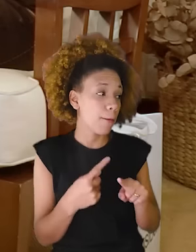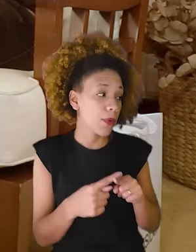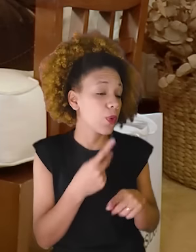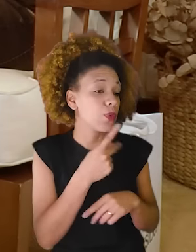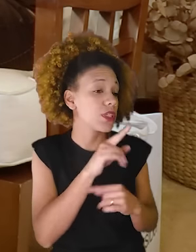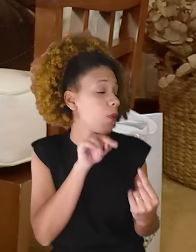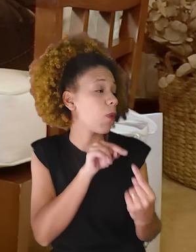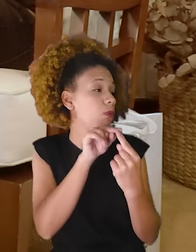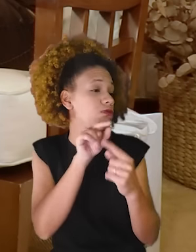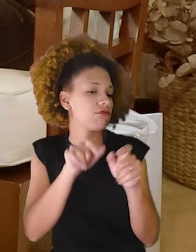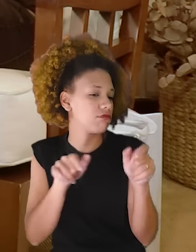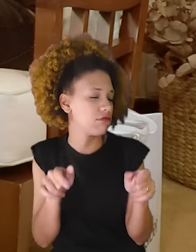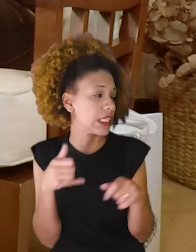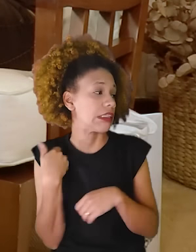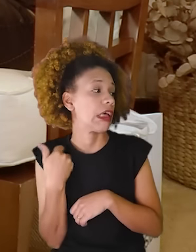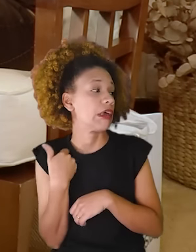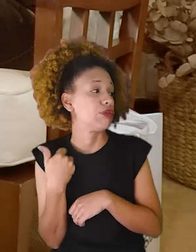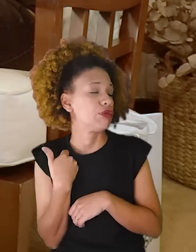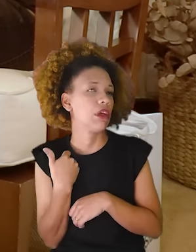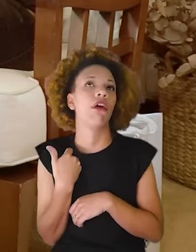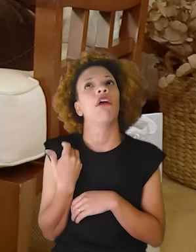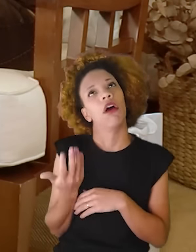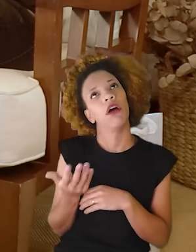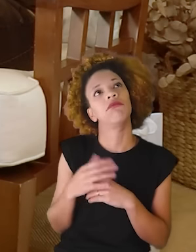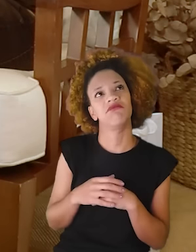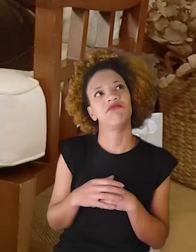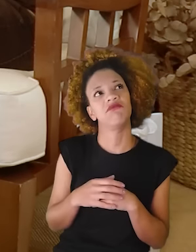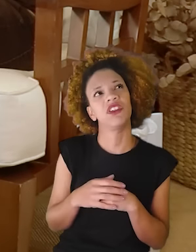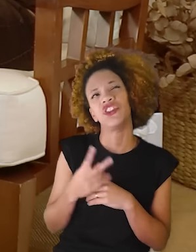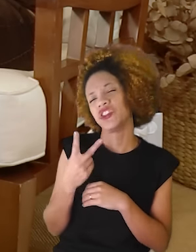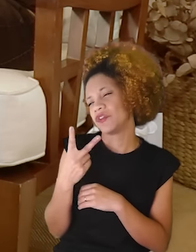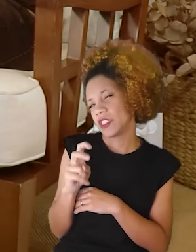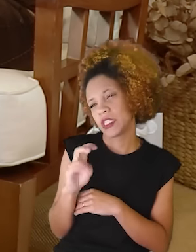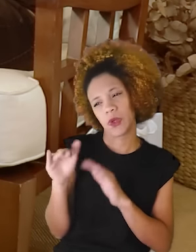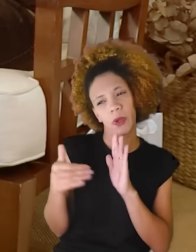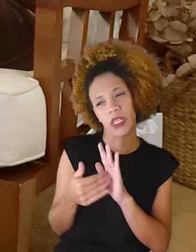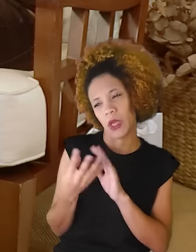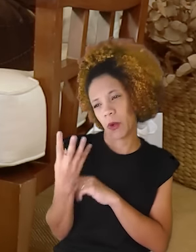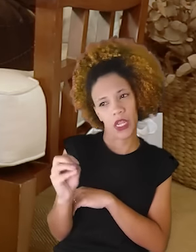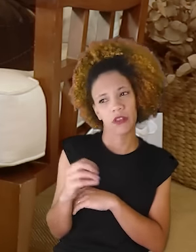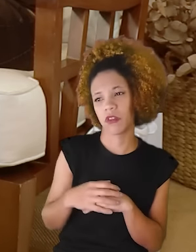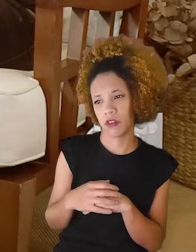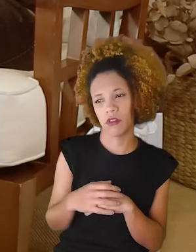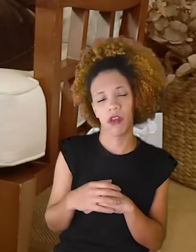o quê Como assim idade que você já percebeu Ah tá eu acho que é de uns 25 a 40 entendi mas você